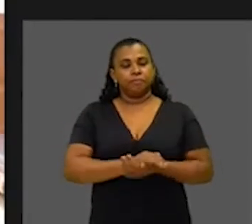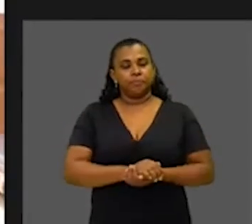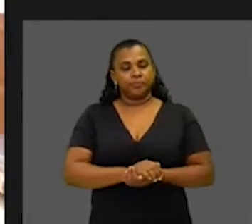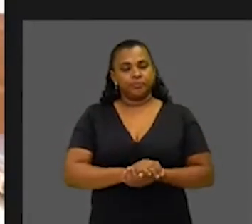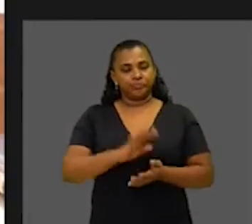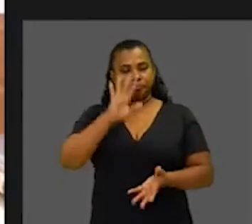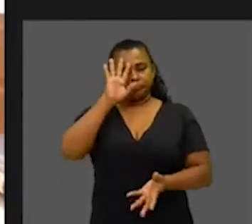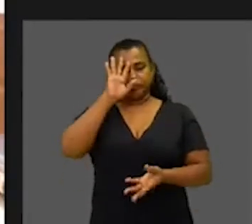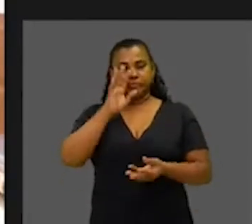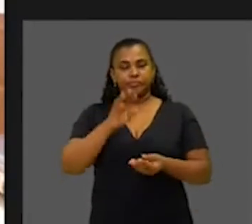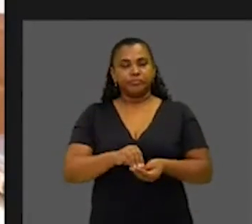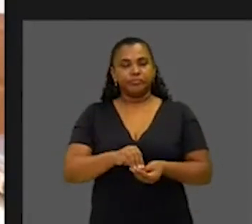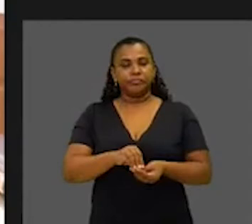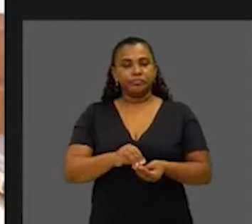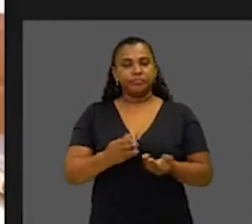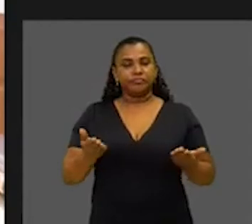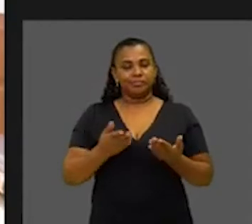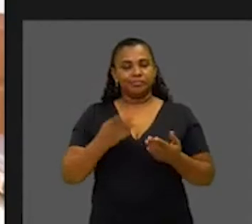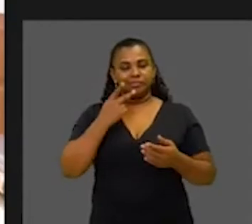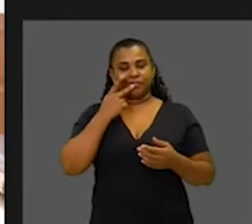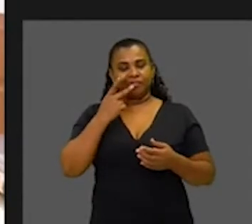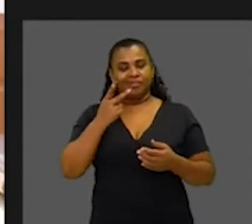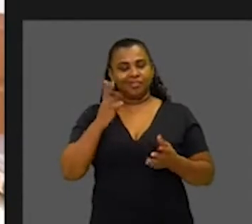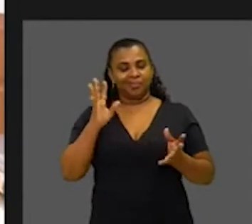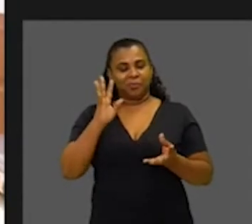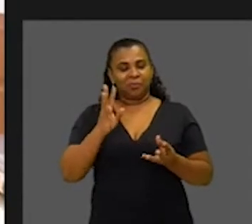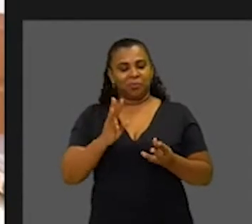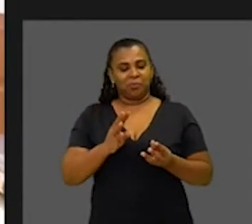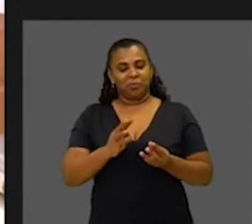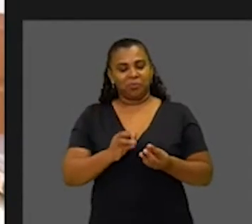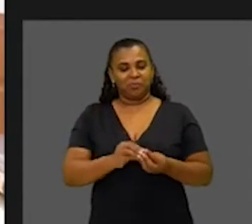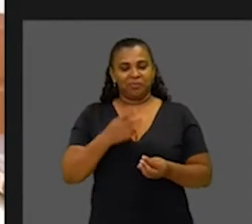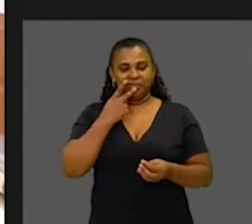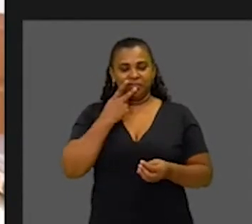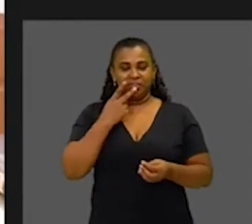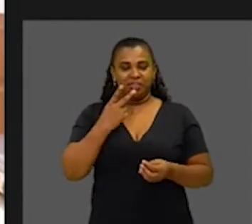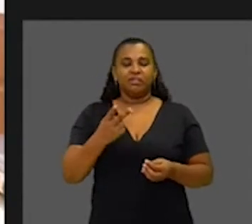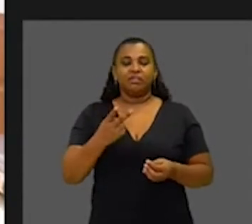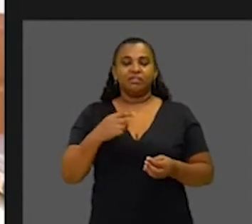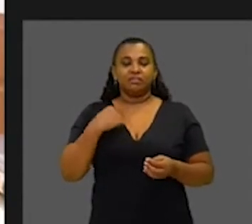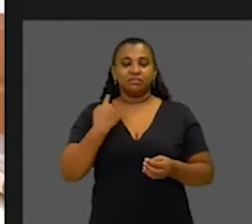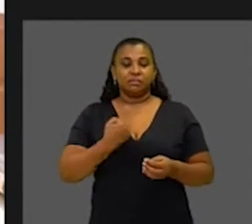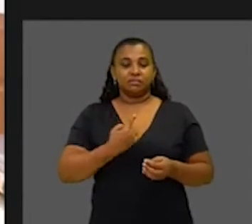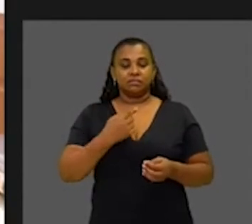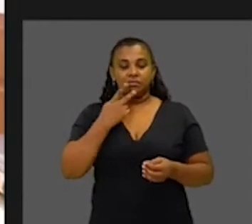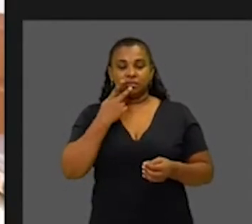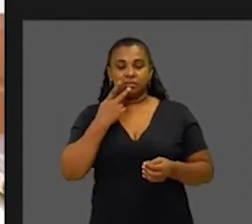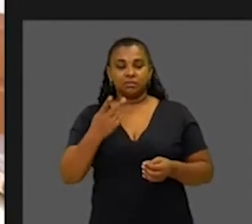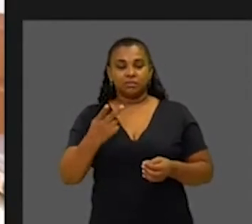minha fala então para em síntese e eu pressuposto que a gente lance olhares de potência e não de